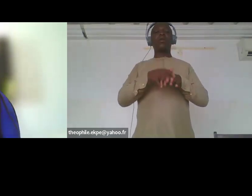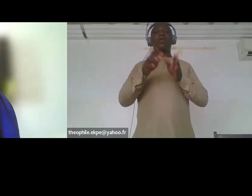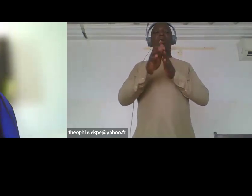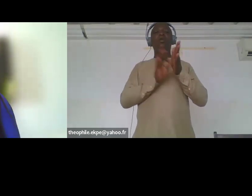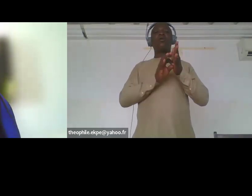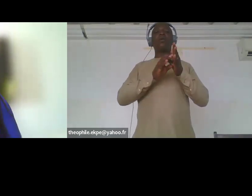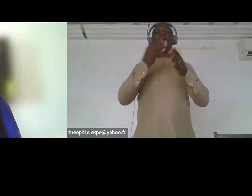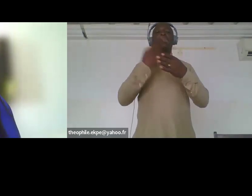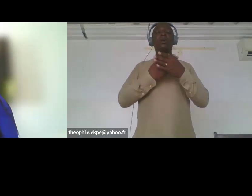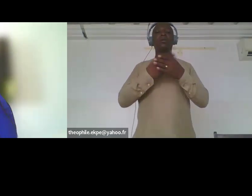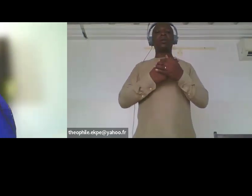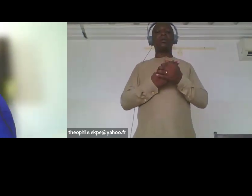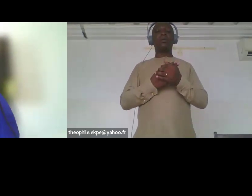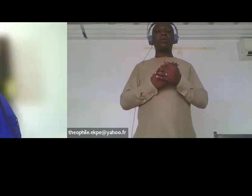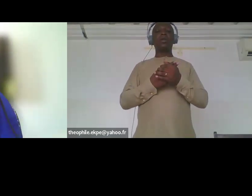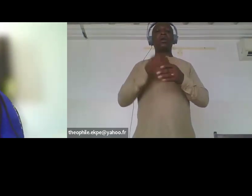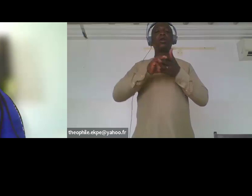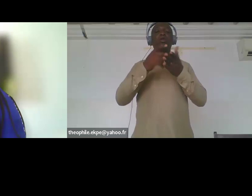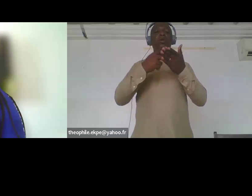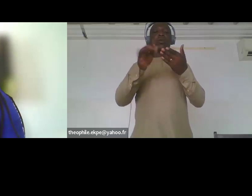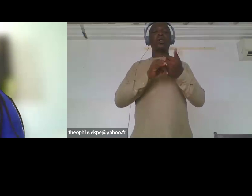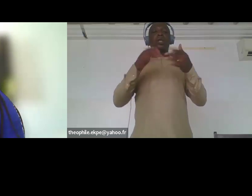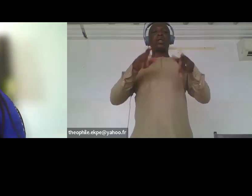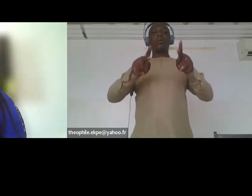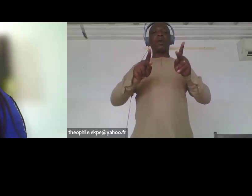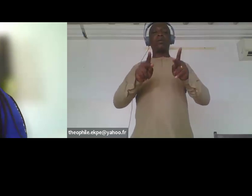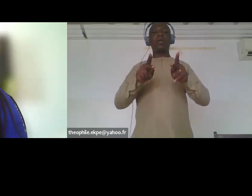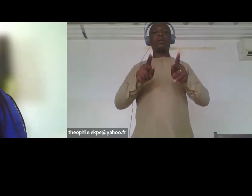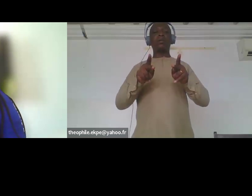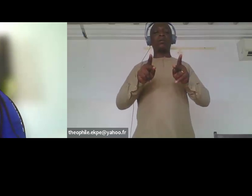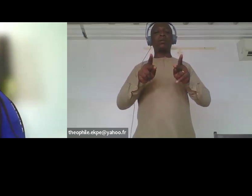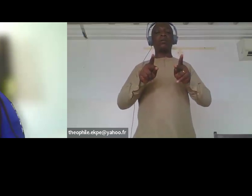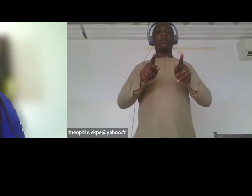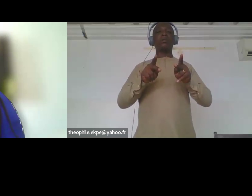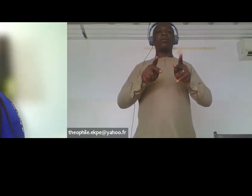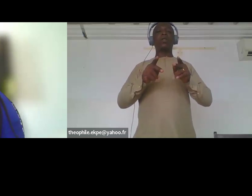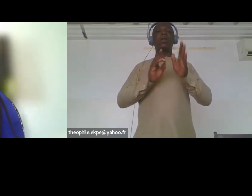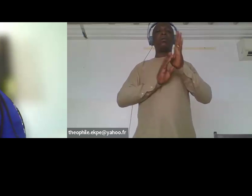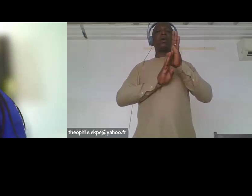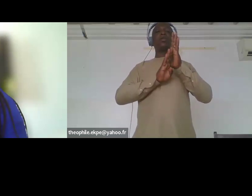handicapées ce projet a déjà permis l'émergence et la survie de petites et